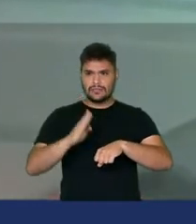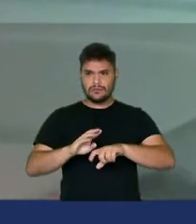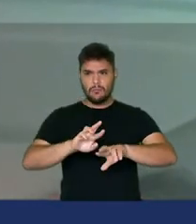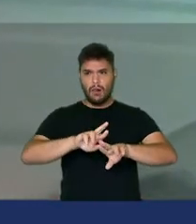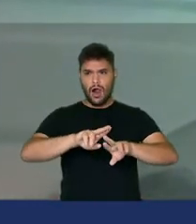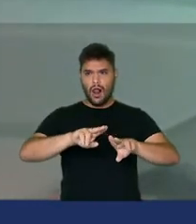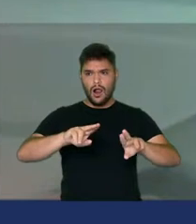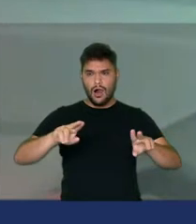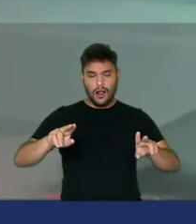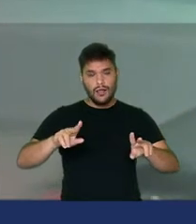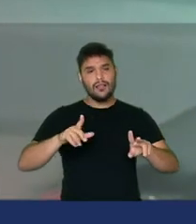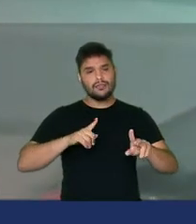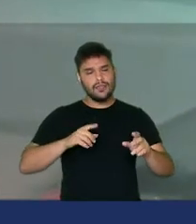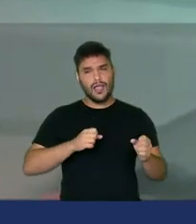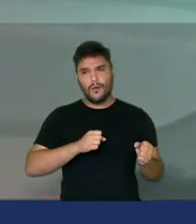PAÍS QUE TÊM UM POTENCIAL